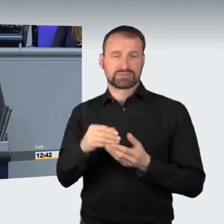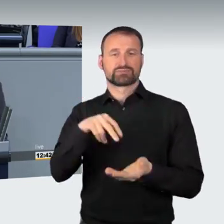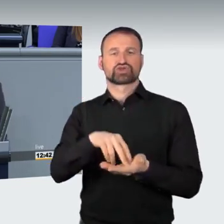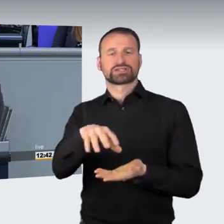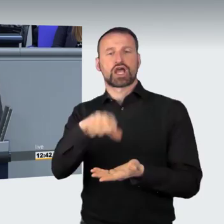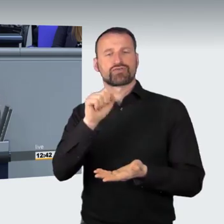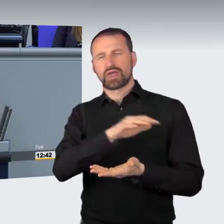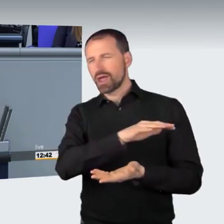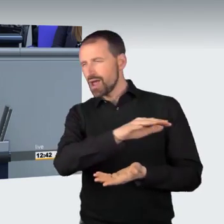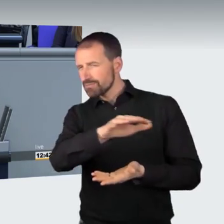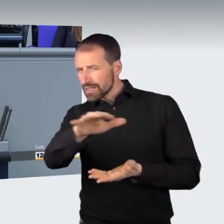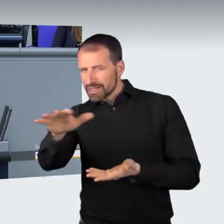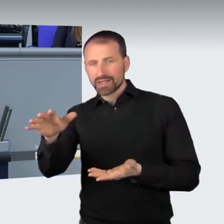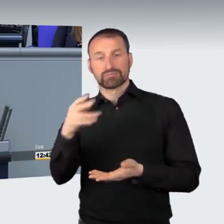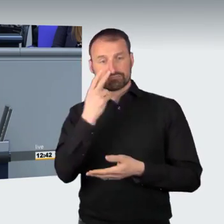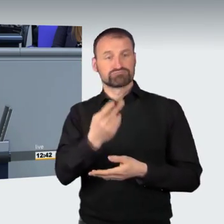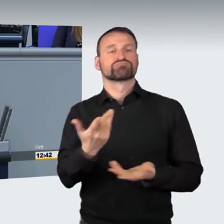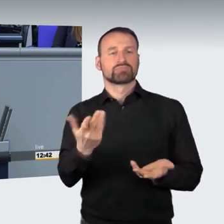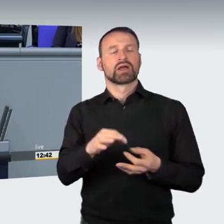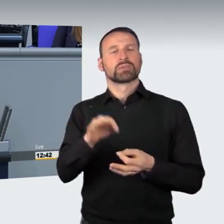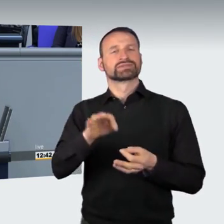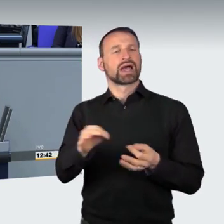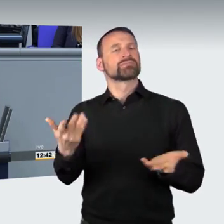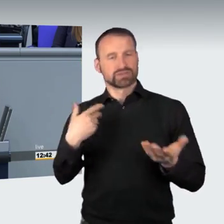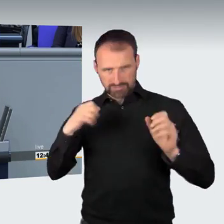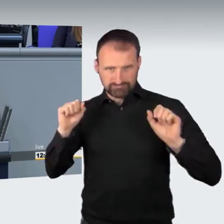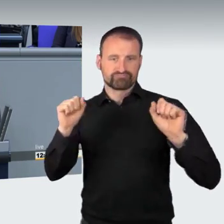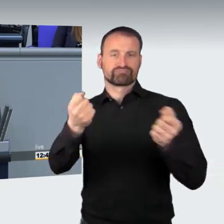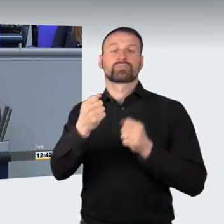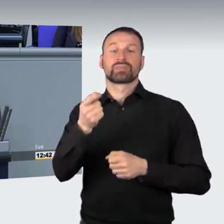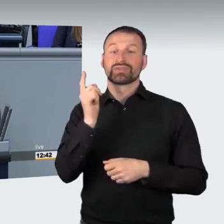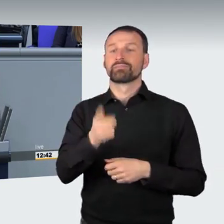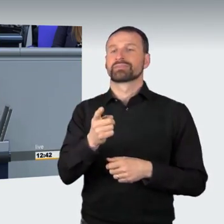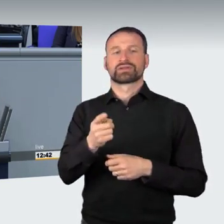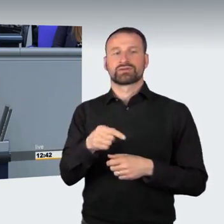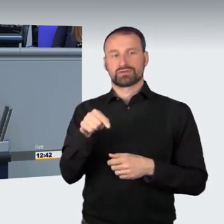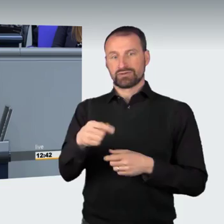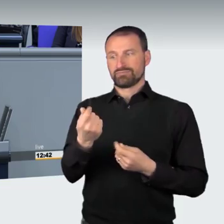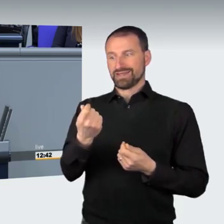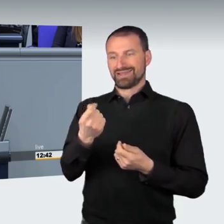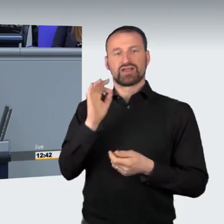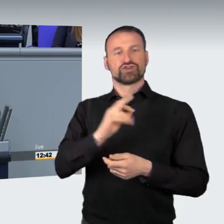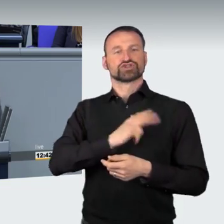für den sozialen Wohnungsbau auf 1,5 Milliarden Euro im Jahr.